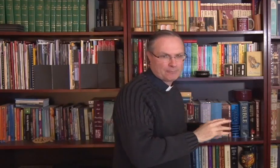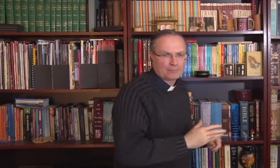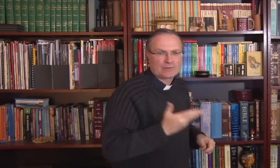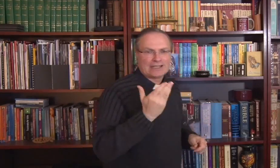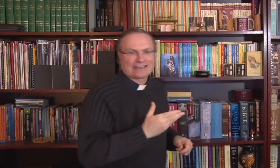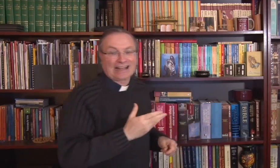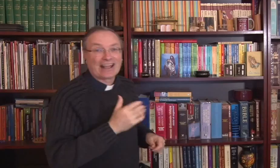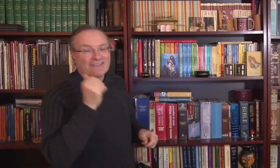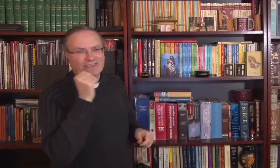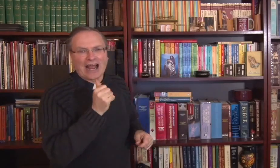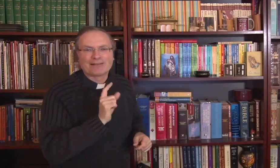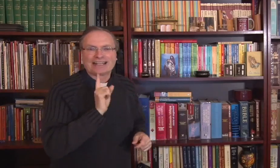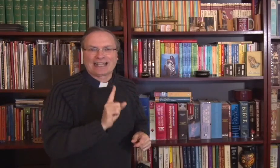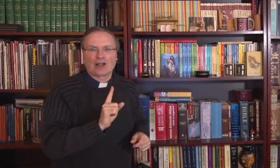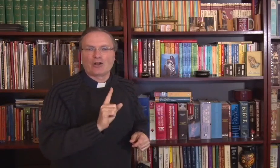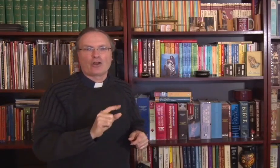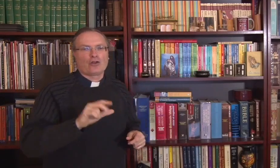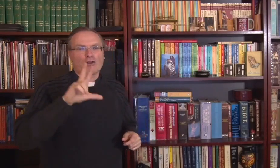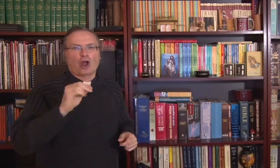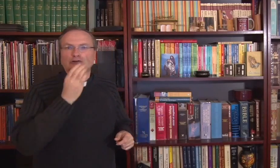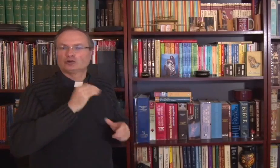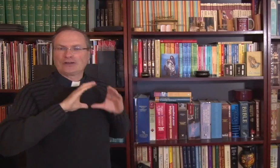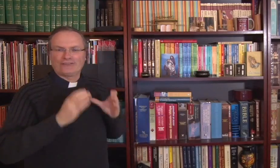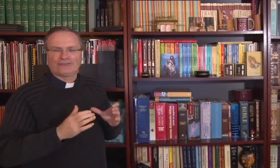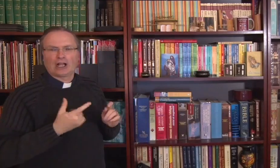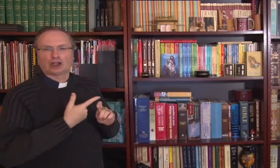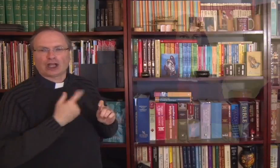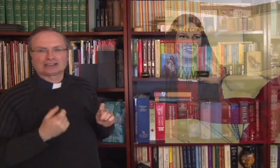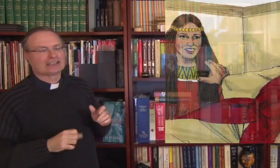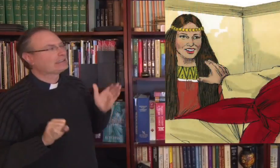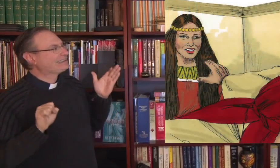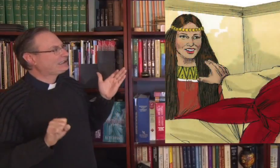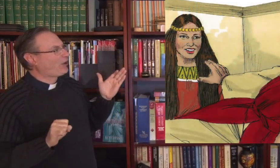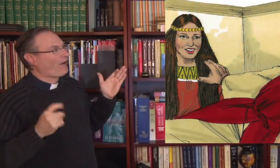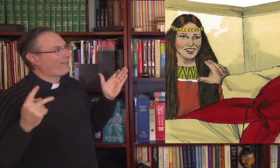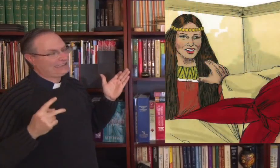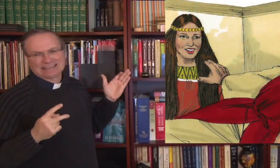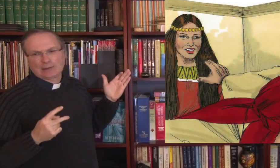Cette femme était une non-Juive d’origine syro-phénicienne.